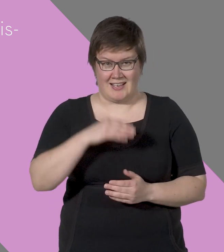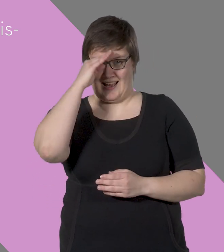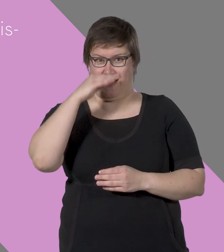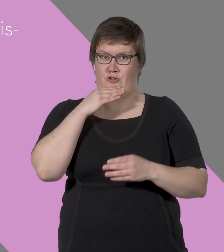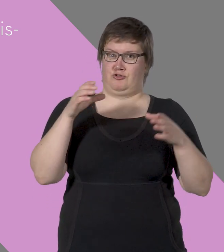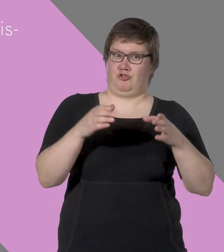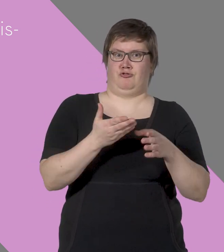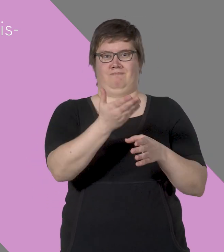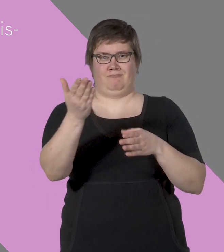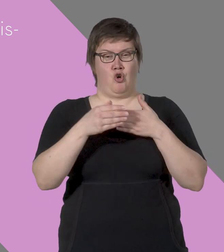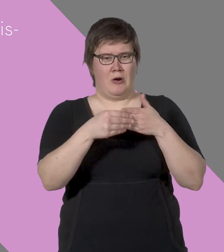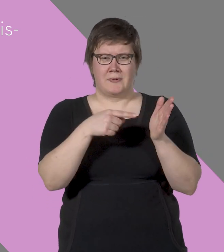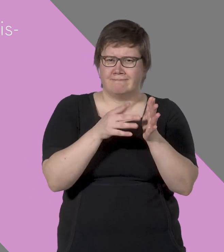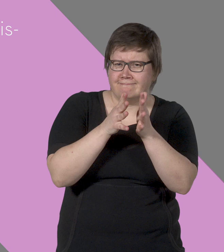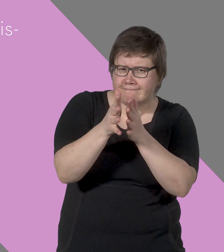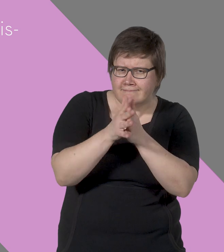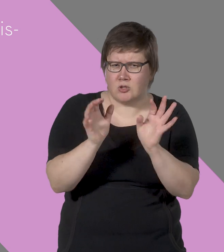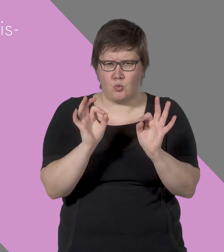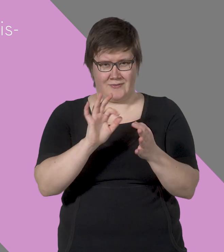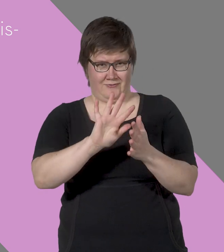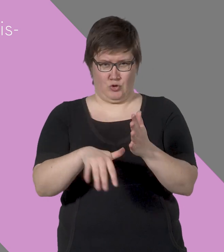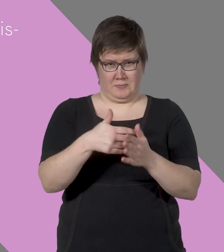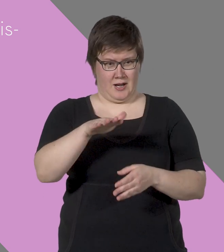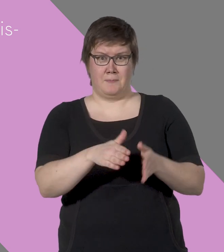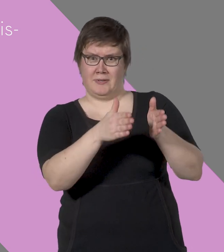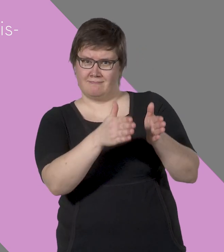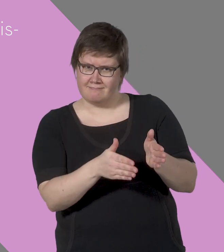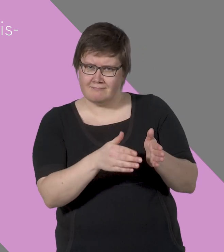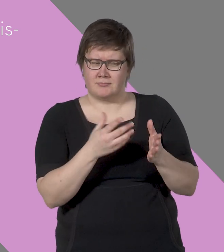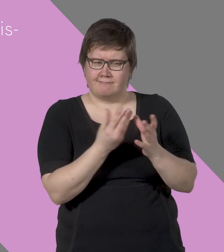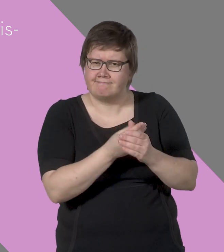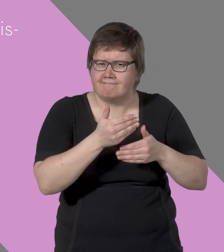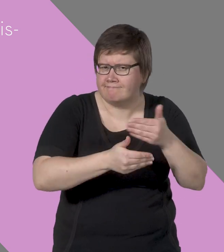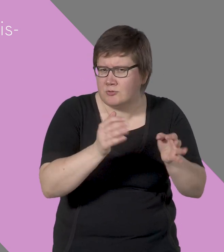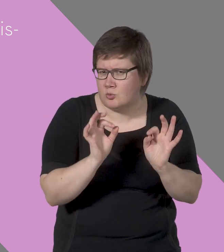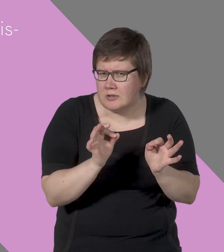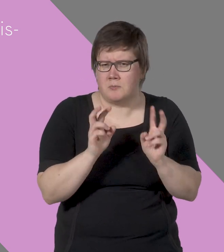Henkilöstölle oppaassa kerrotaan, miten viittomakielisen lapsen kanssa toimitaan -